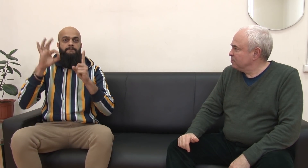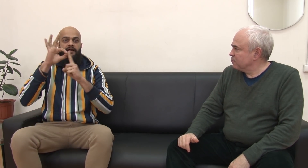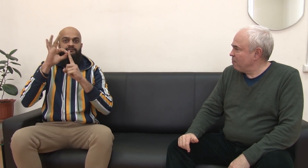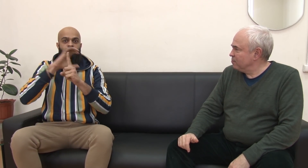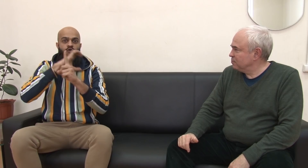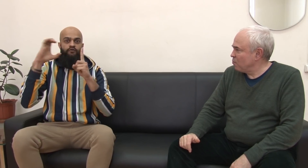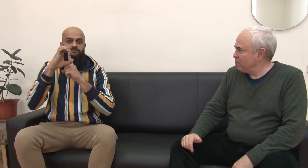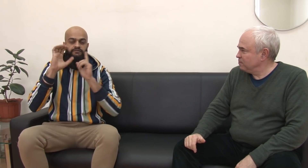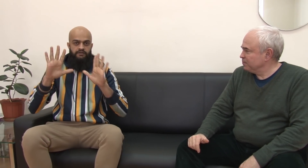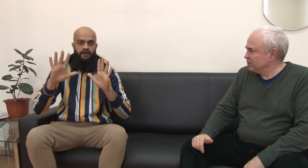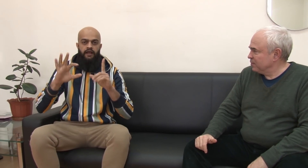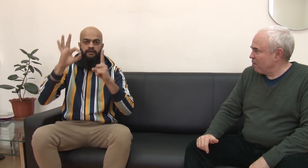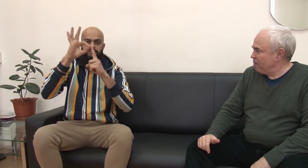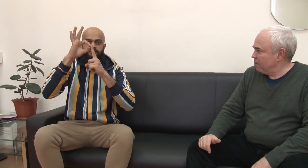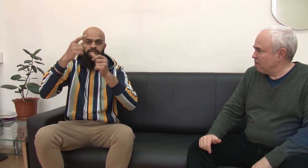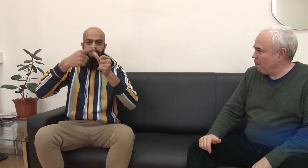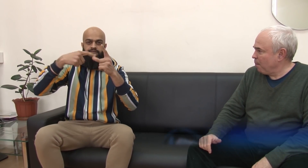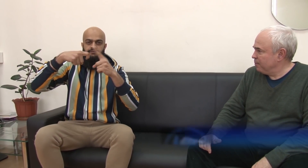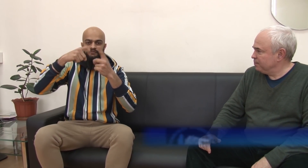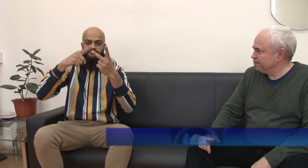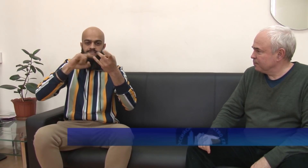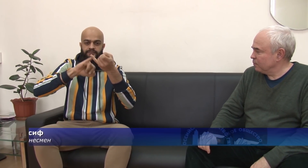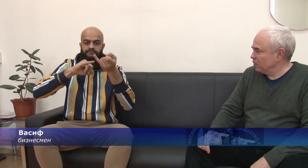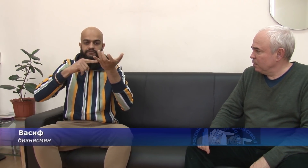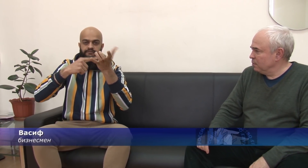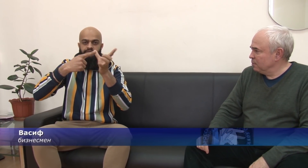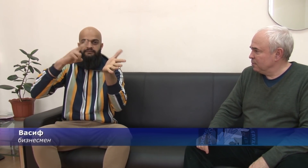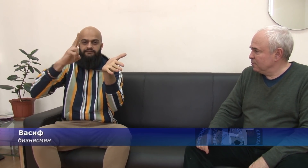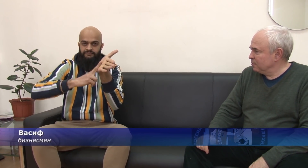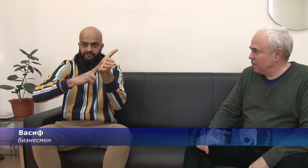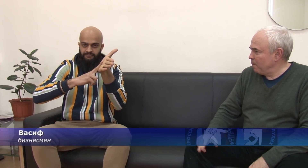Я родом из Пакистана,